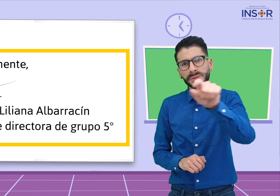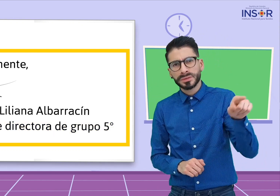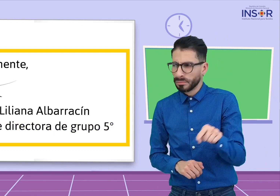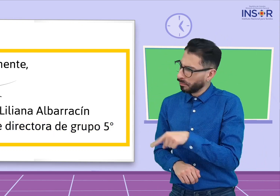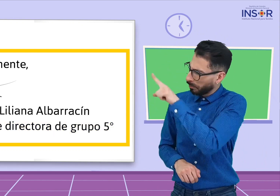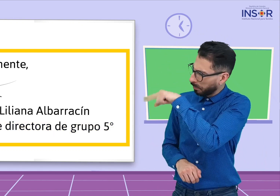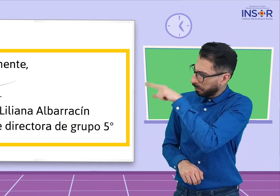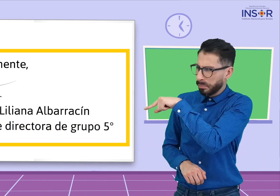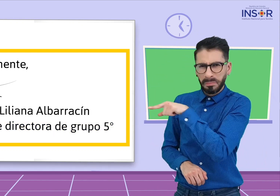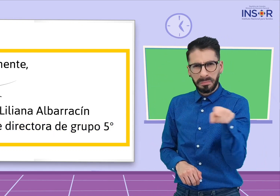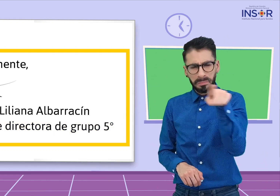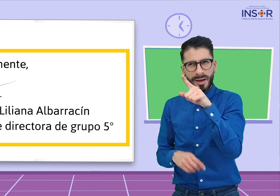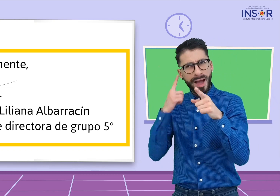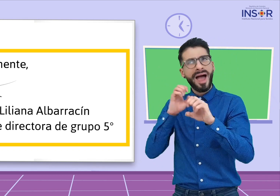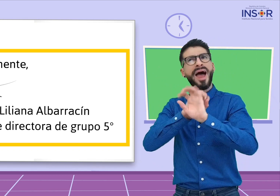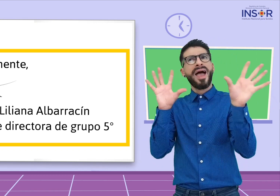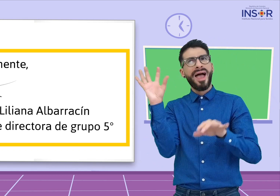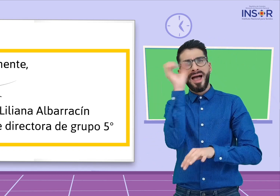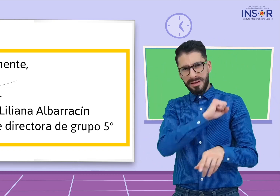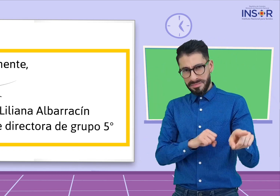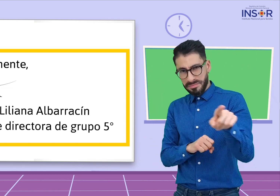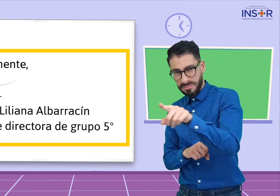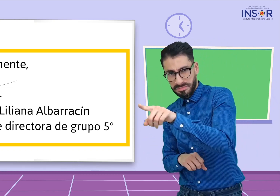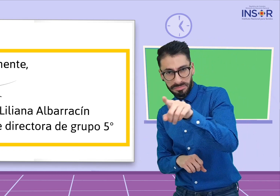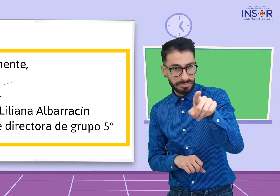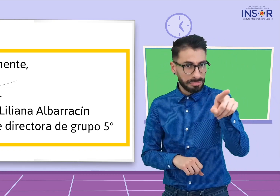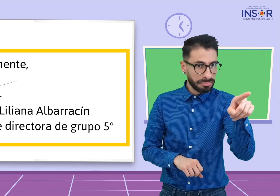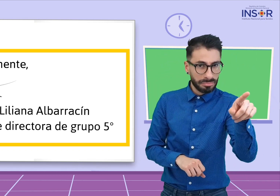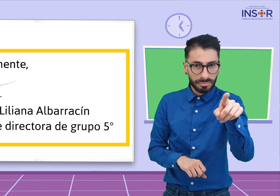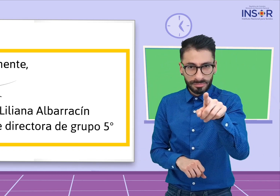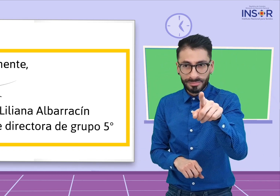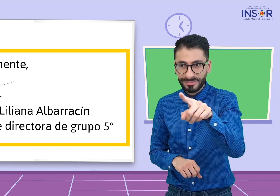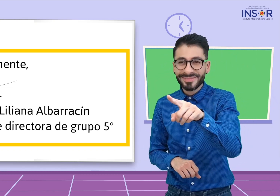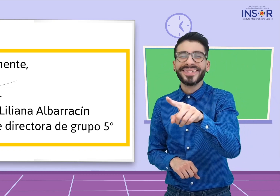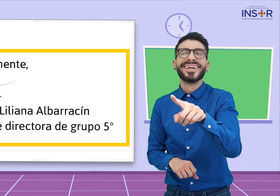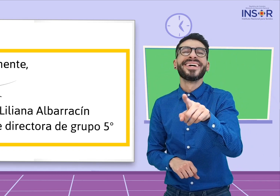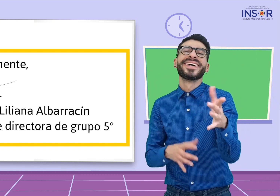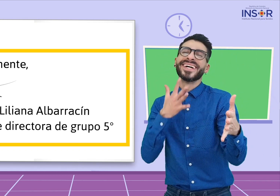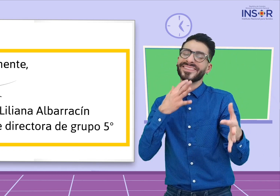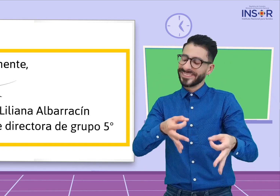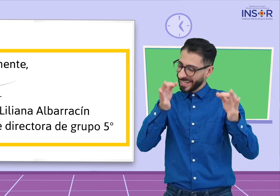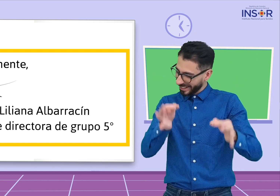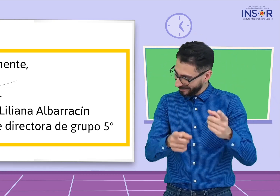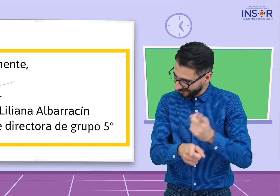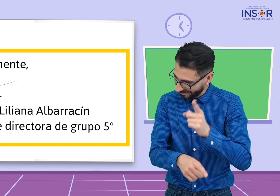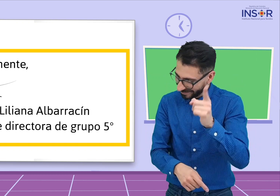¿Es clara esta parte para ustedes? Tú si, tú también y tú. ¡Verdad, es correcto!